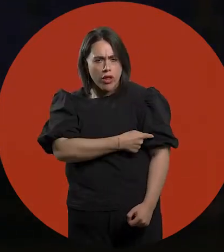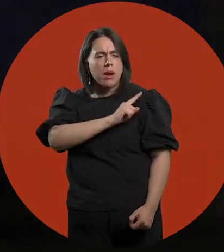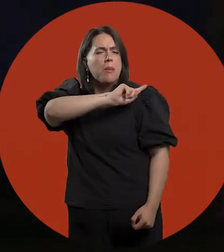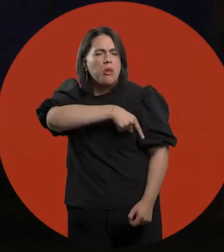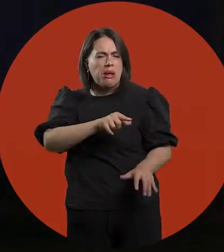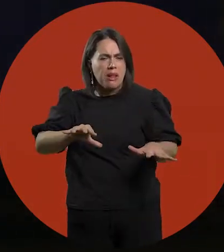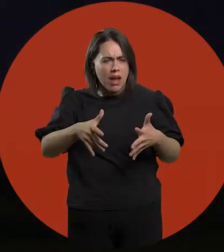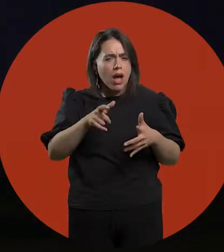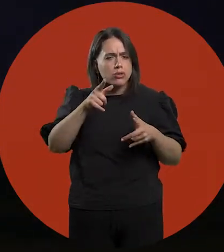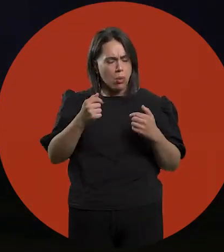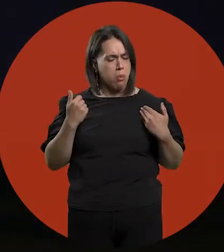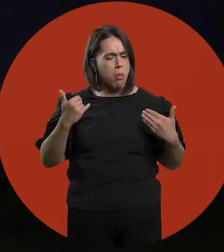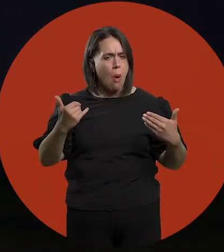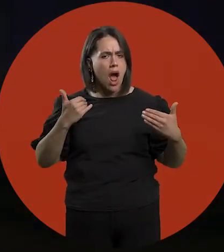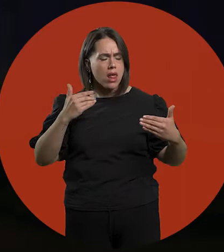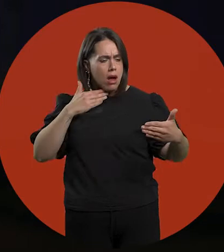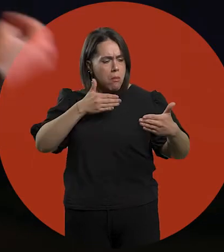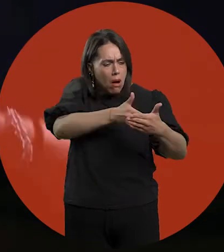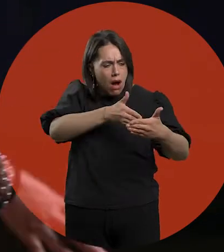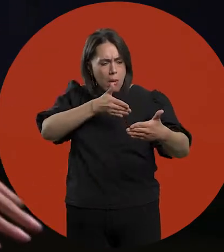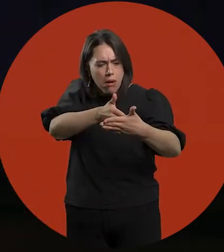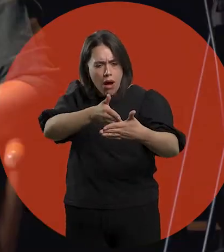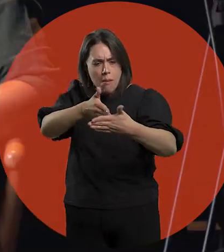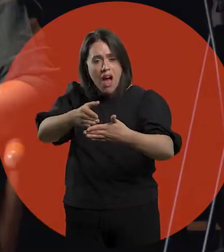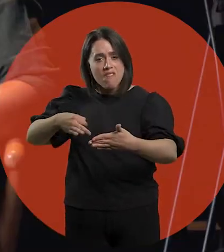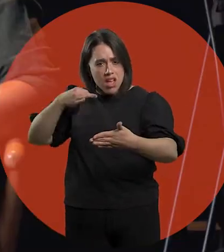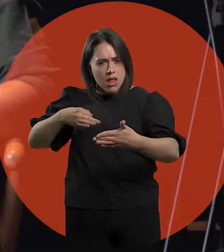De poder superar esos retos que te pone la vida, el día a día.